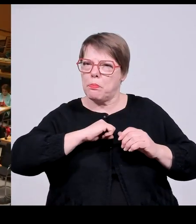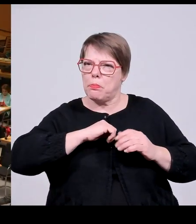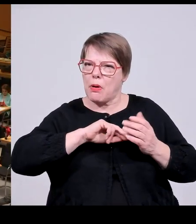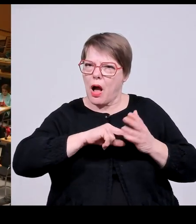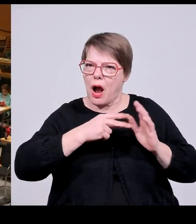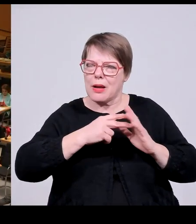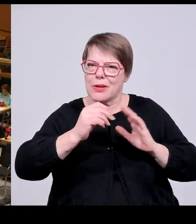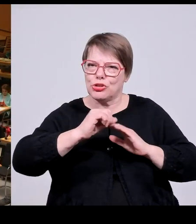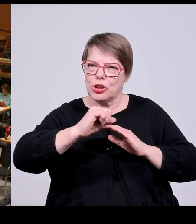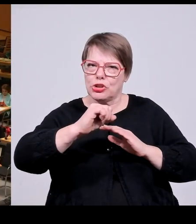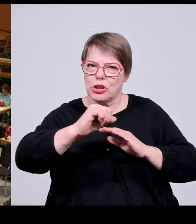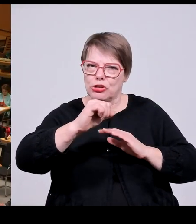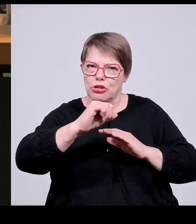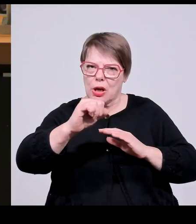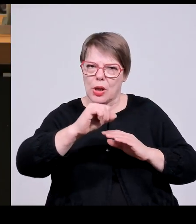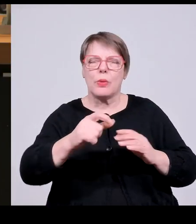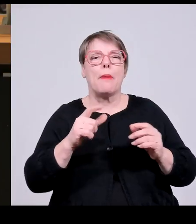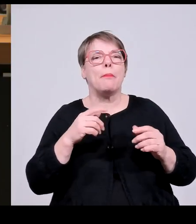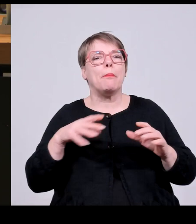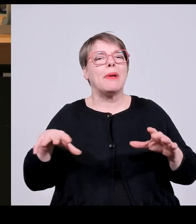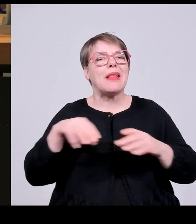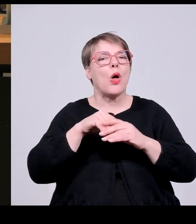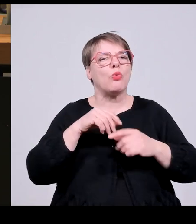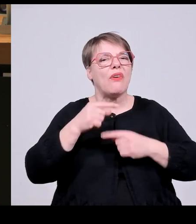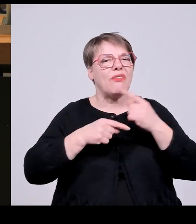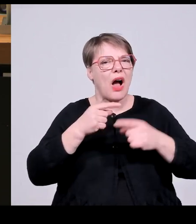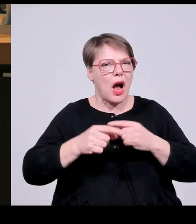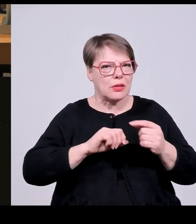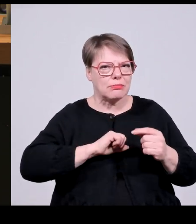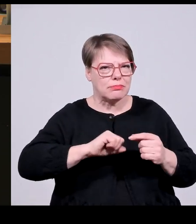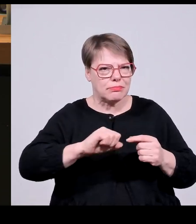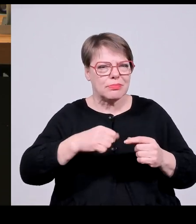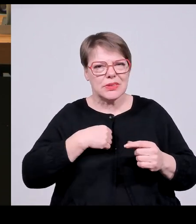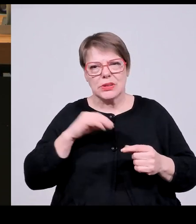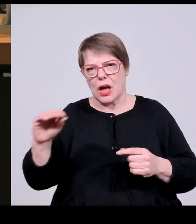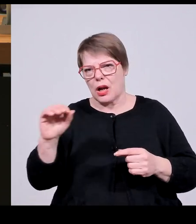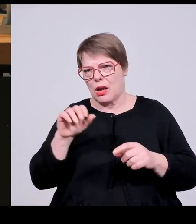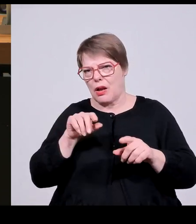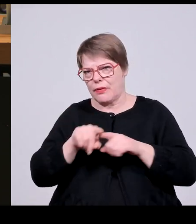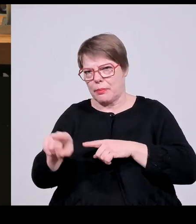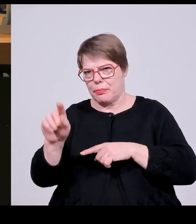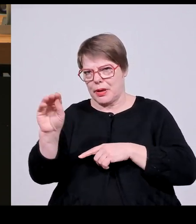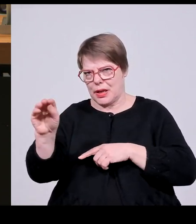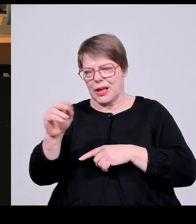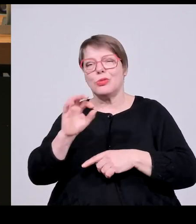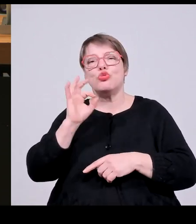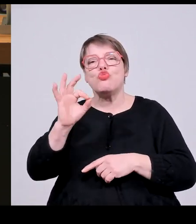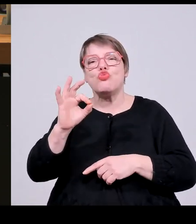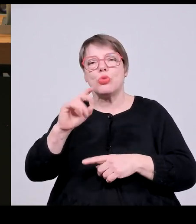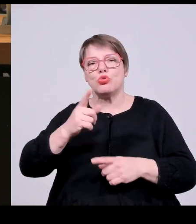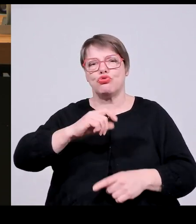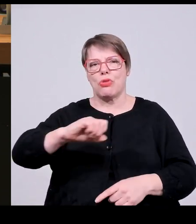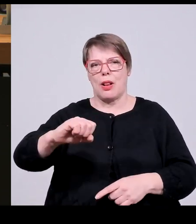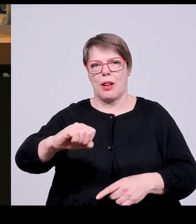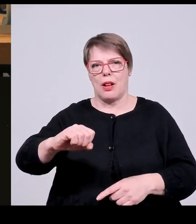Sie führen als Beispiel an das Gesetz zu den LNG-Terminals aus dem Deutschen Bundestag. Da ist in der Tat gespart worden an der